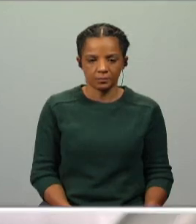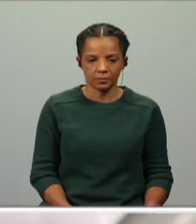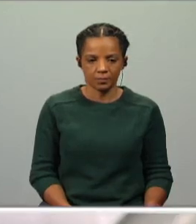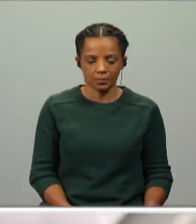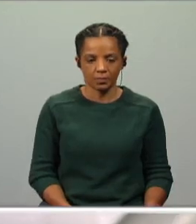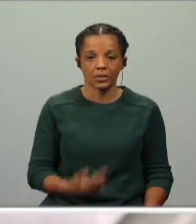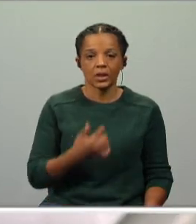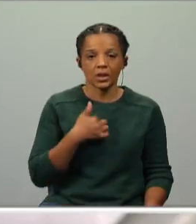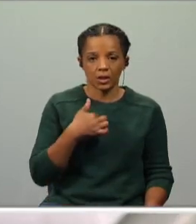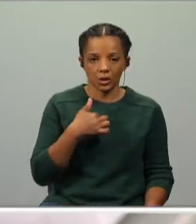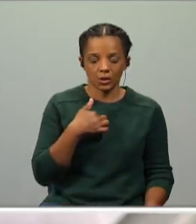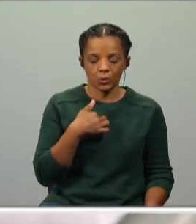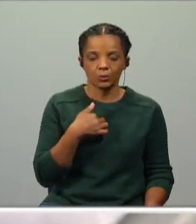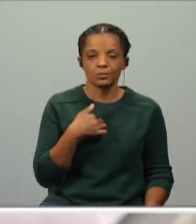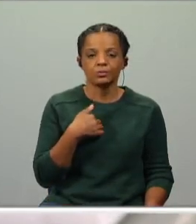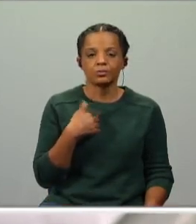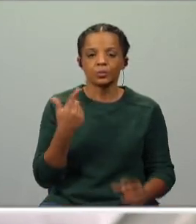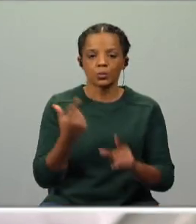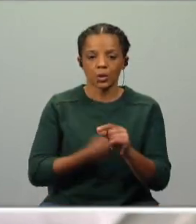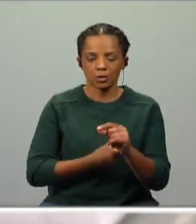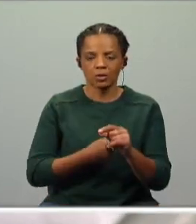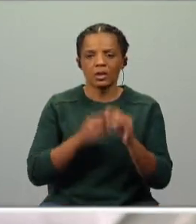eu comprei num armazém